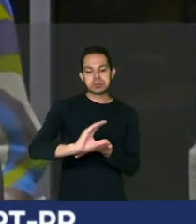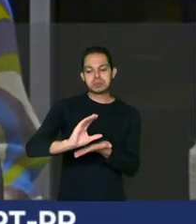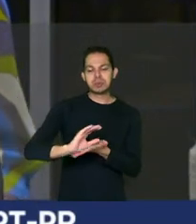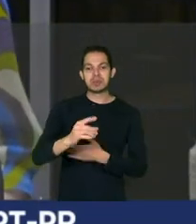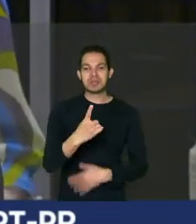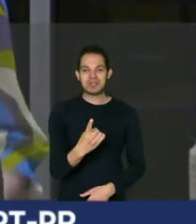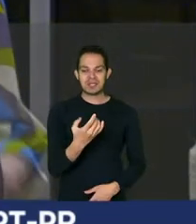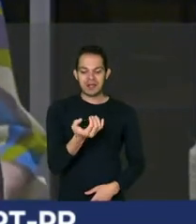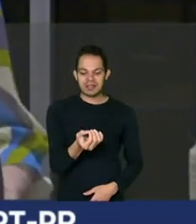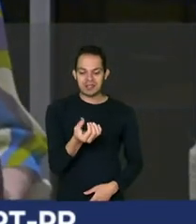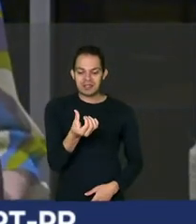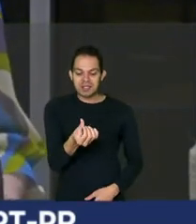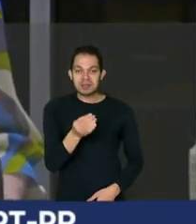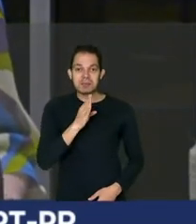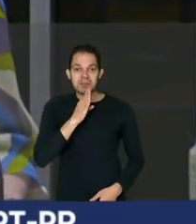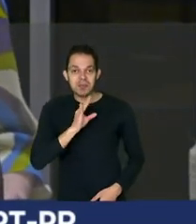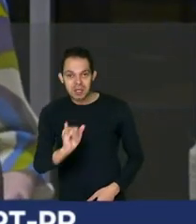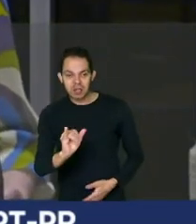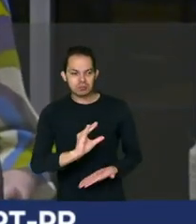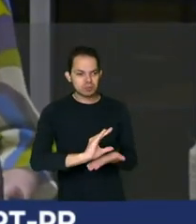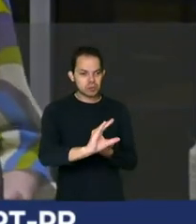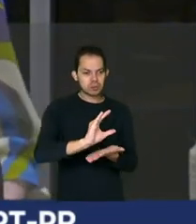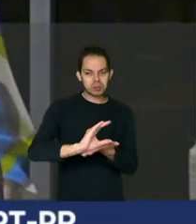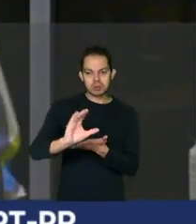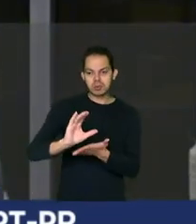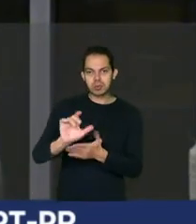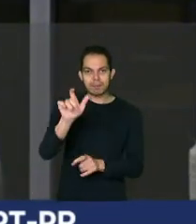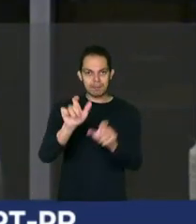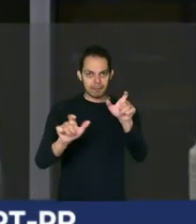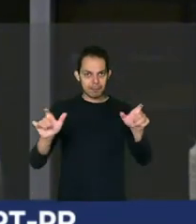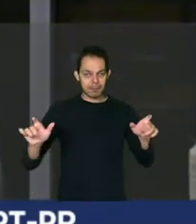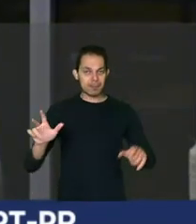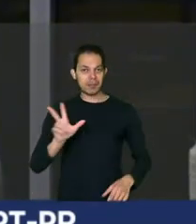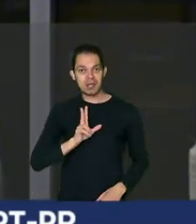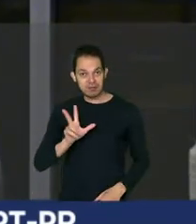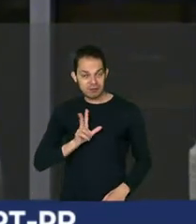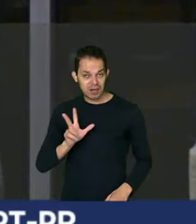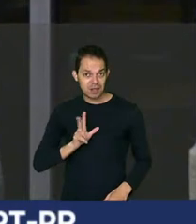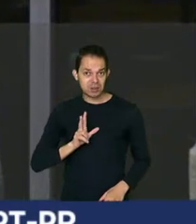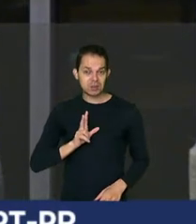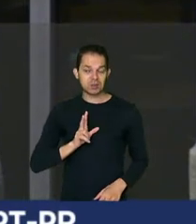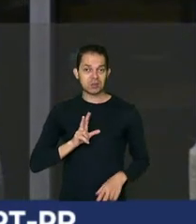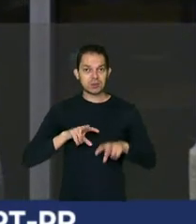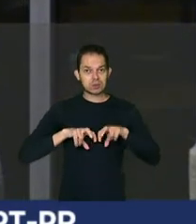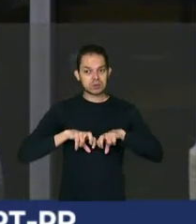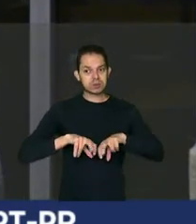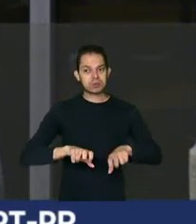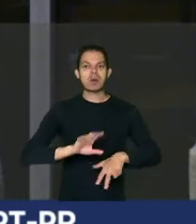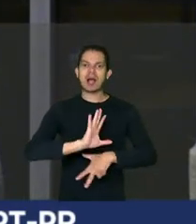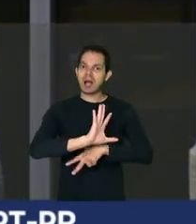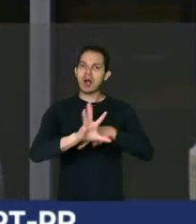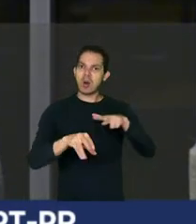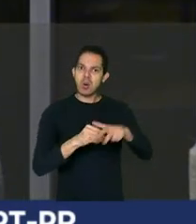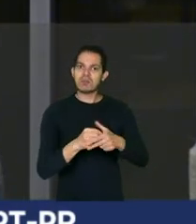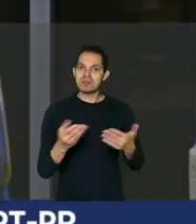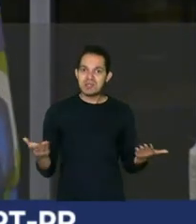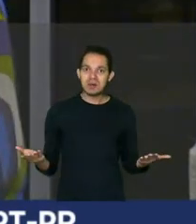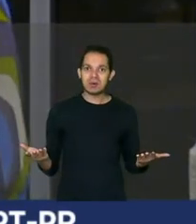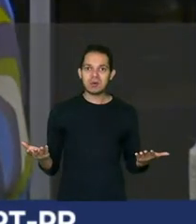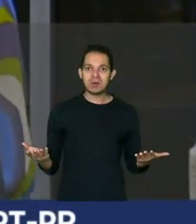POVO PARA DISTRIBUIR 106 BILHÕES DE REAIS PARA ACIONISTAS PRIVADOS. ISSO É UMA EXTORSÃO. ISSO AQUI É CORRUPÇÃO ! ISSO AQUI É